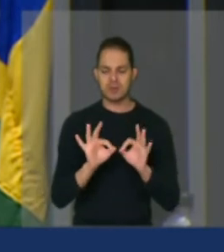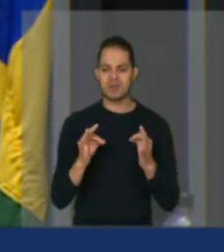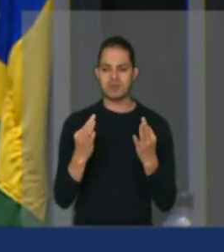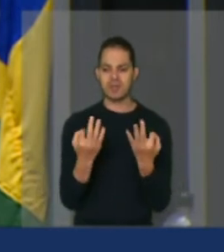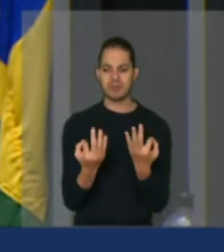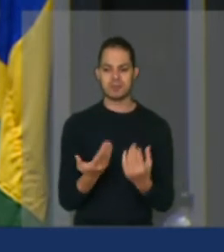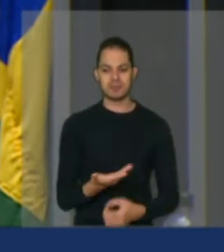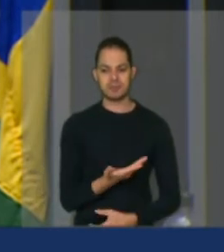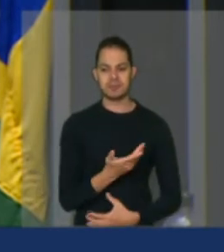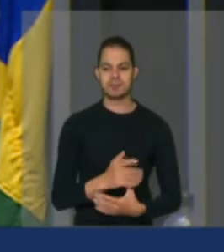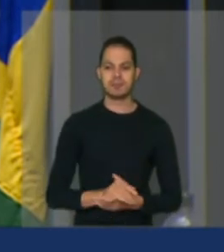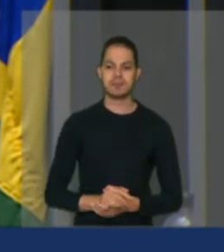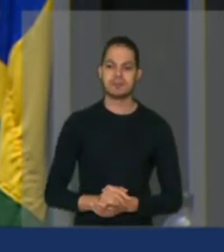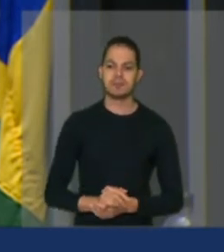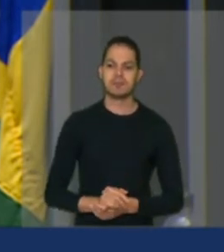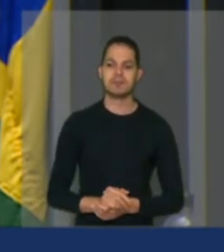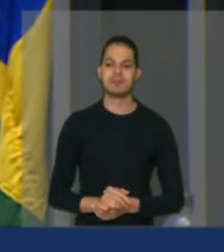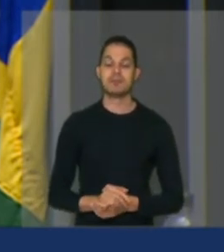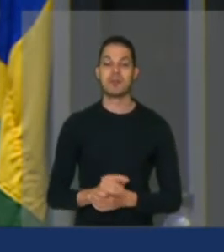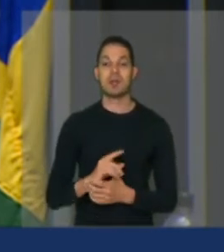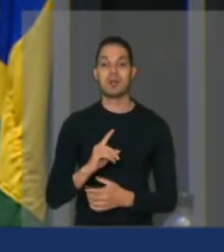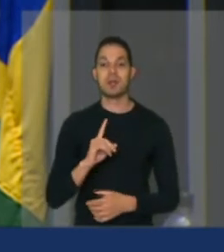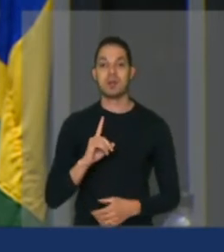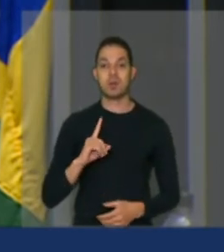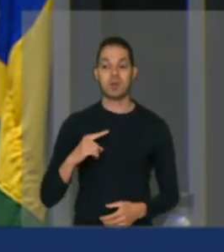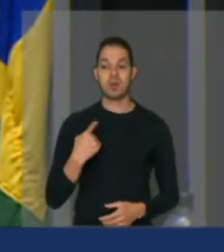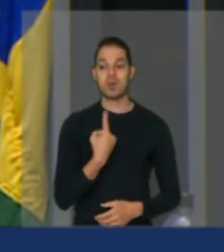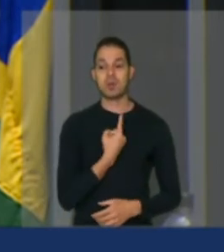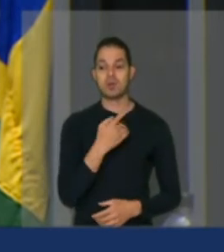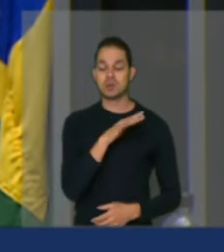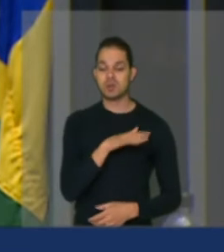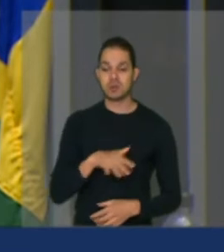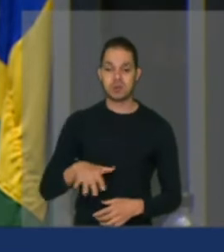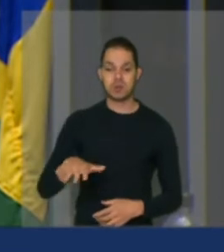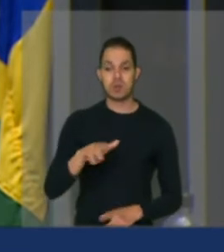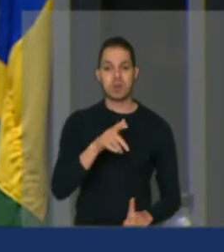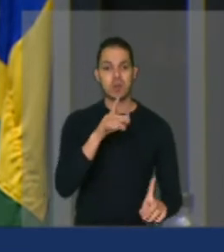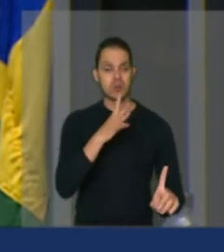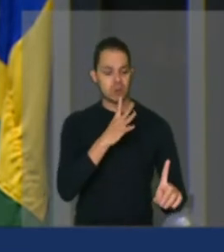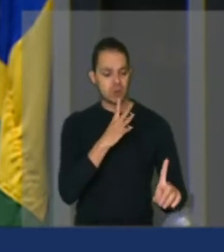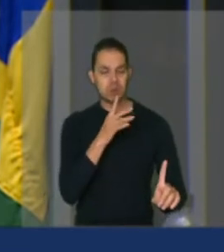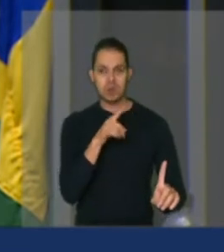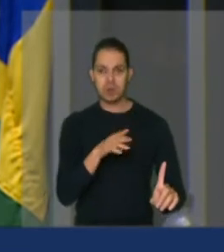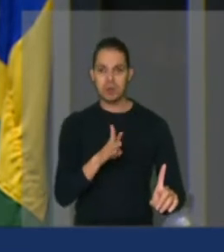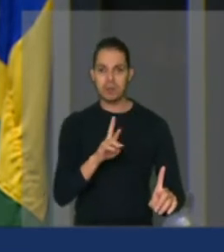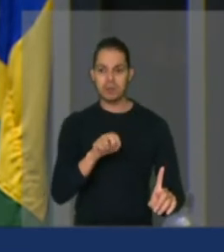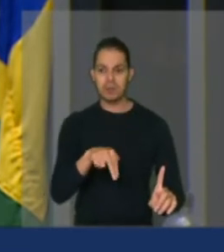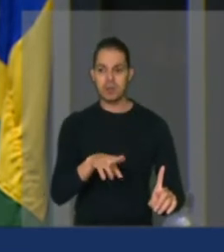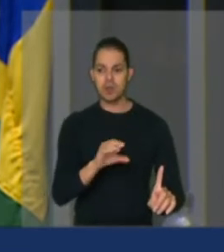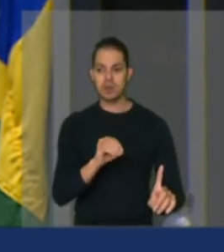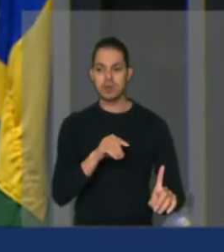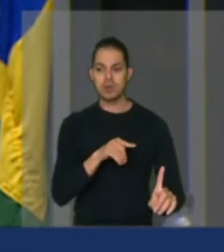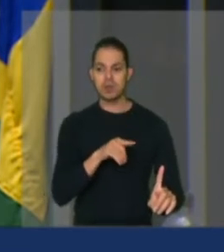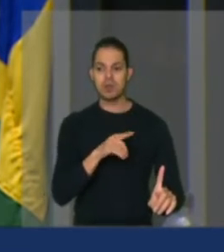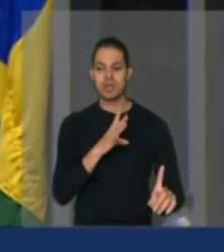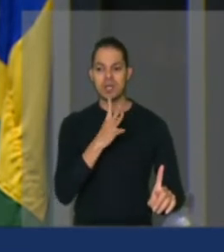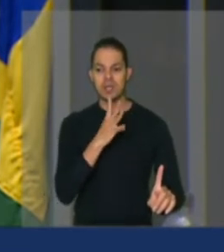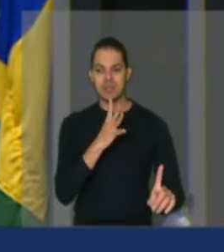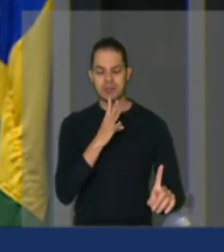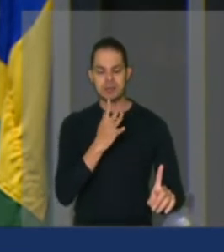FAMÍLIA. NÓS, TODOS NÓS AQUI QUE CONHECEMOS O BRUNO SABEMOS O QUANTO CORRETO ELE FOI DURANTE TODA A SUA VIDA,